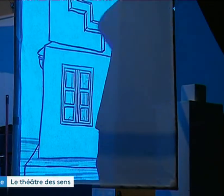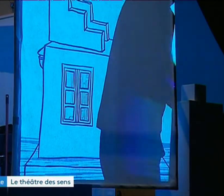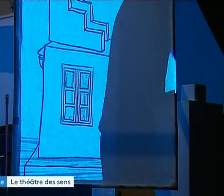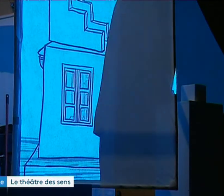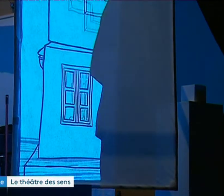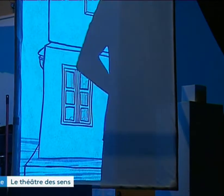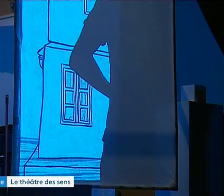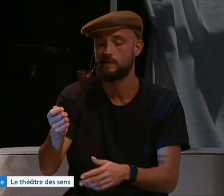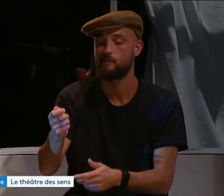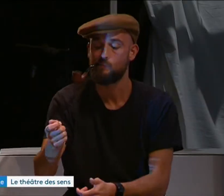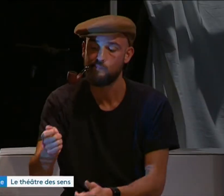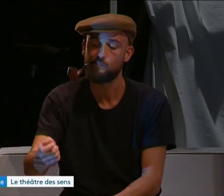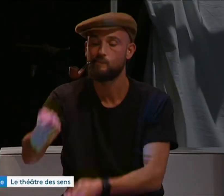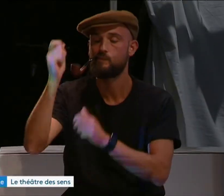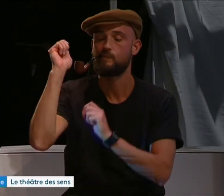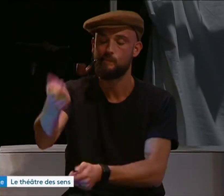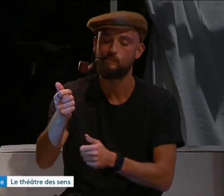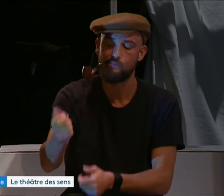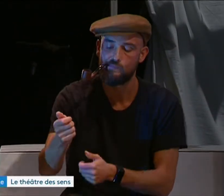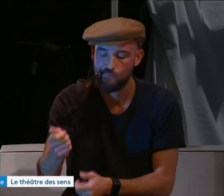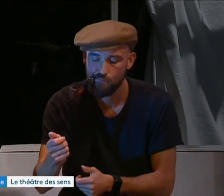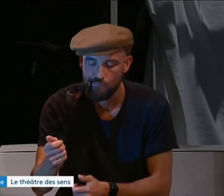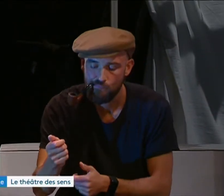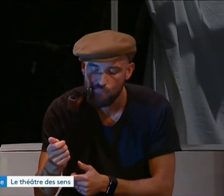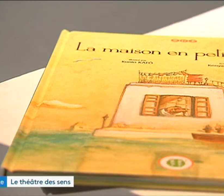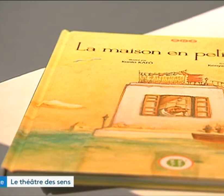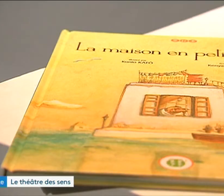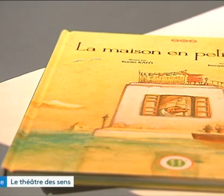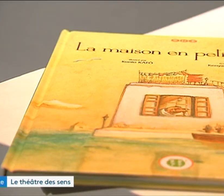C'est l'histoire d'un vieil homme qui vit tout seul dans sa maison au beau